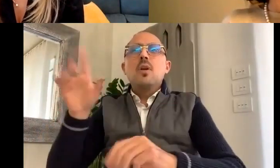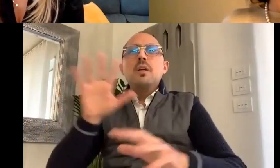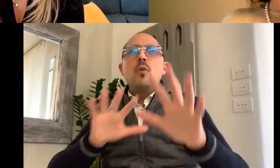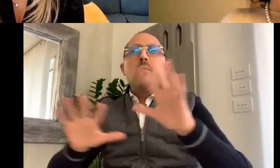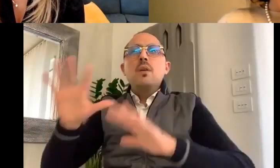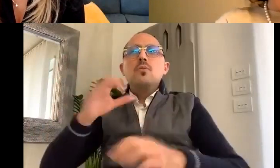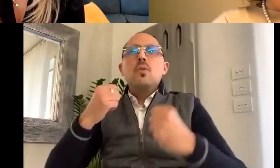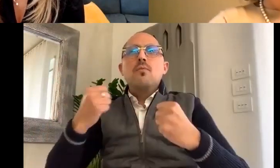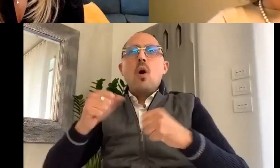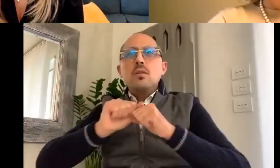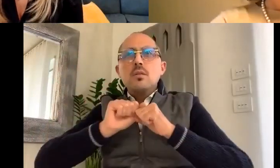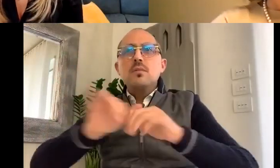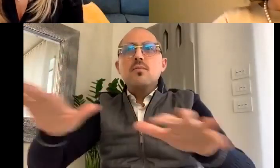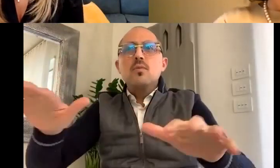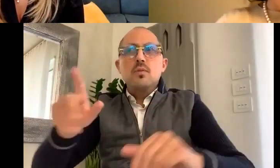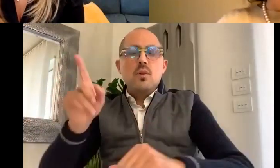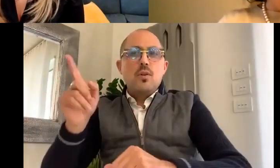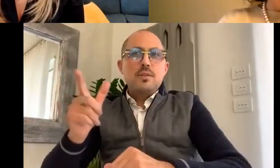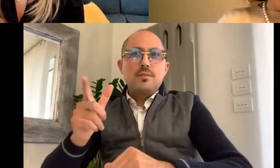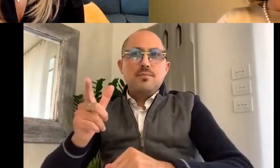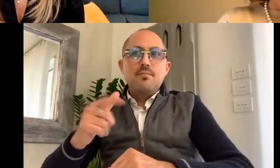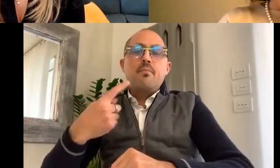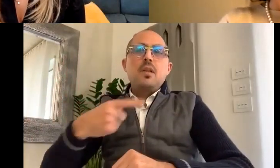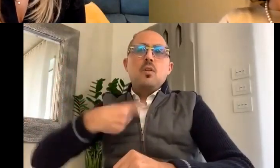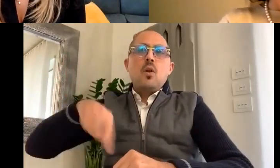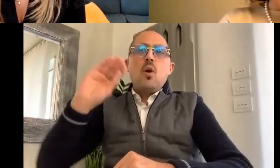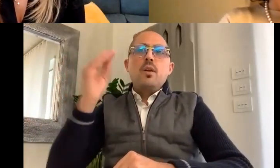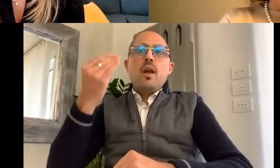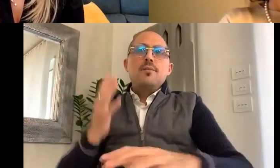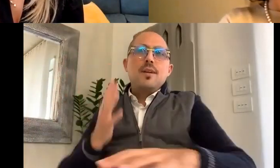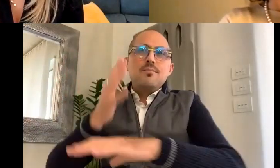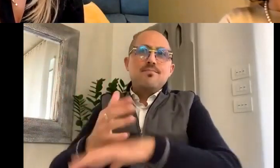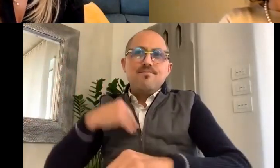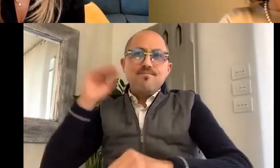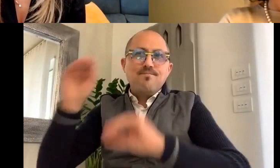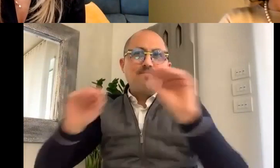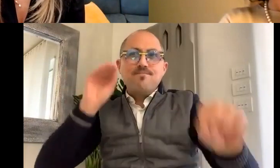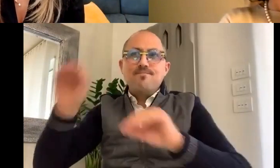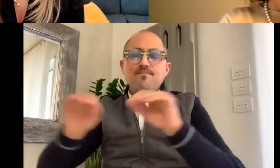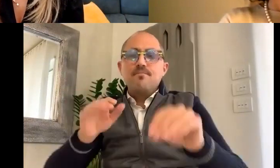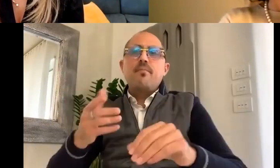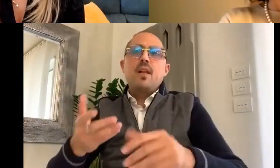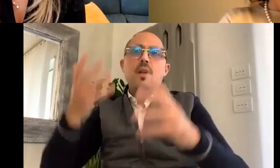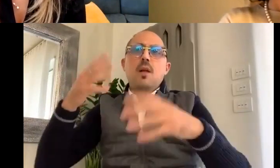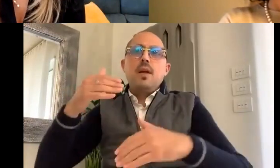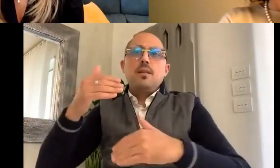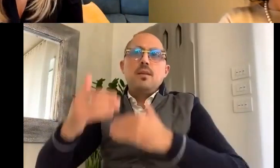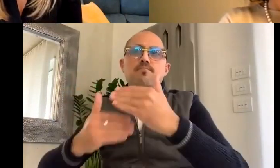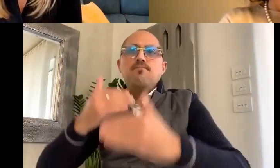sono le difficoltà delle persone sorde anche a livello di informazione nei media ci sono delle difficoltà,